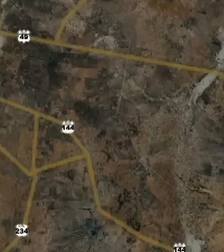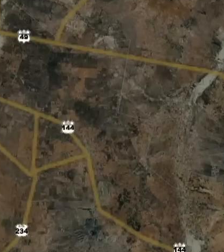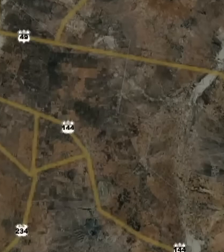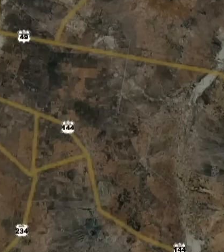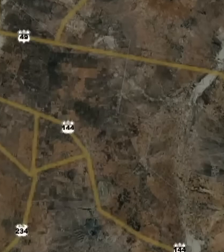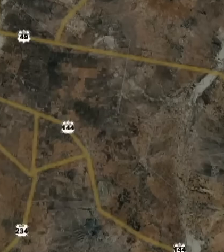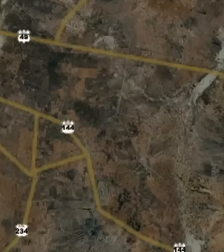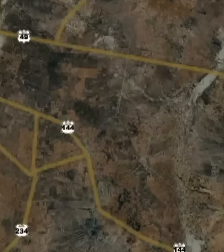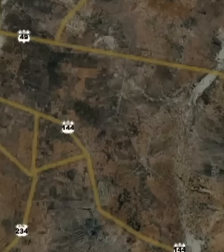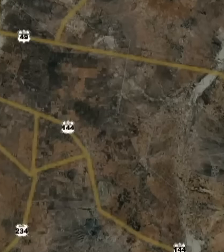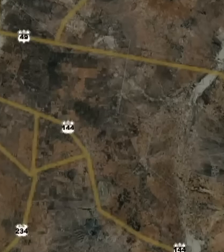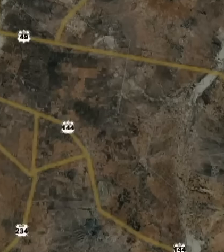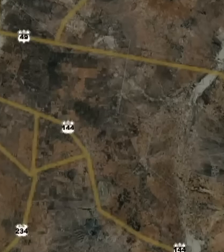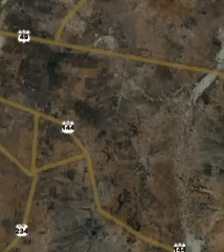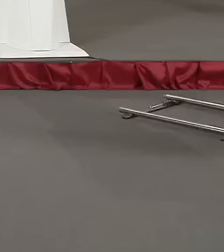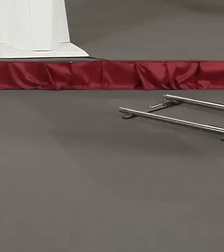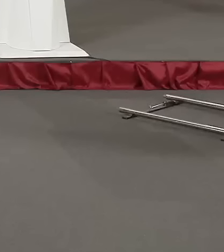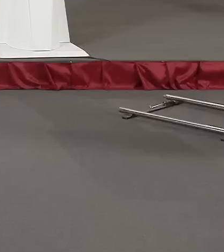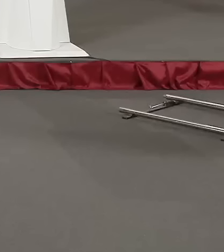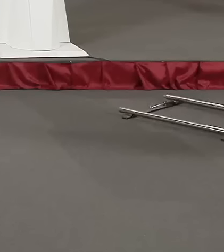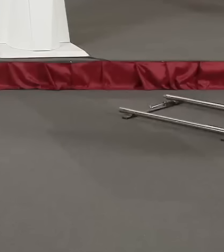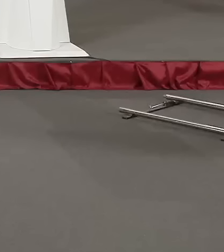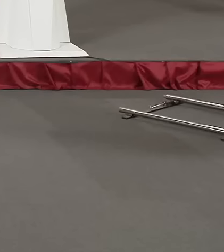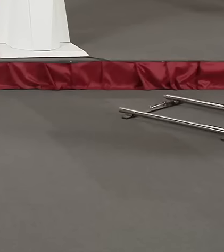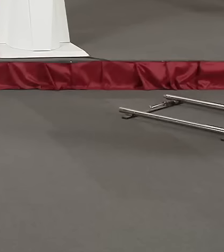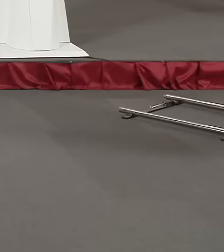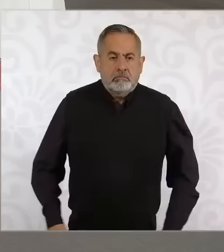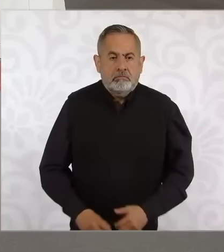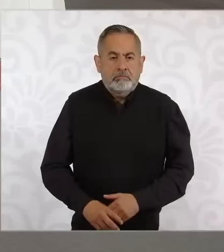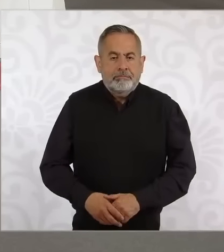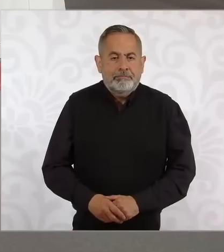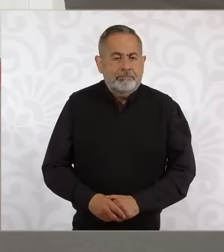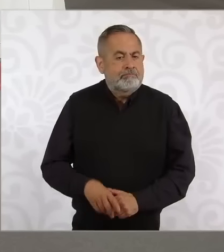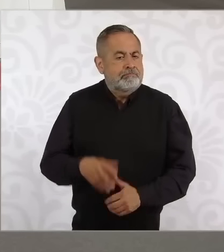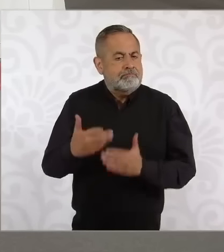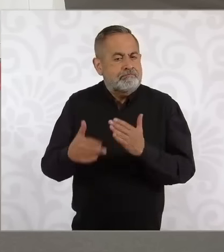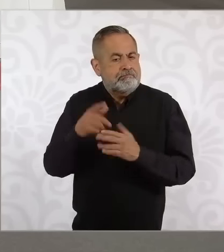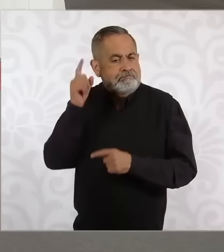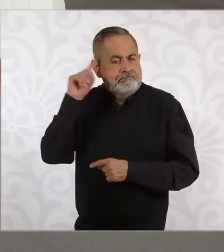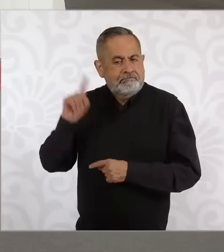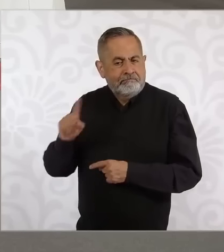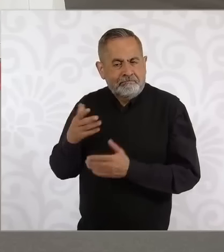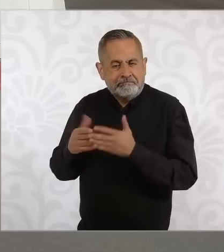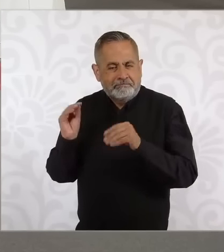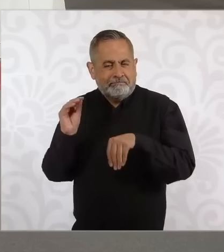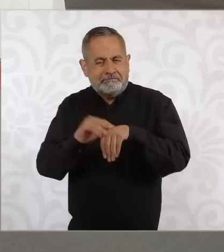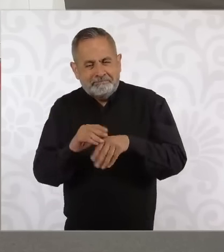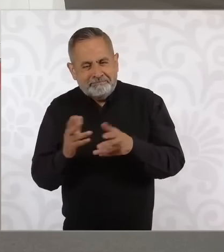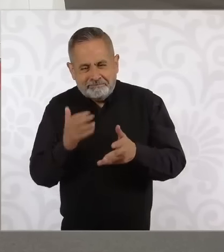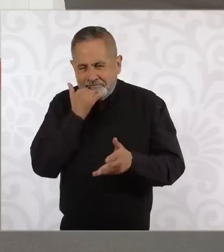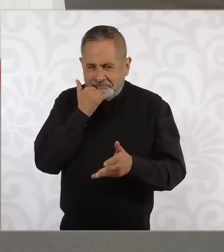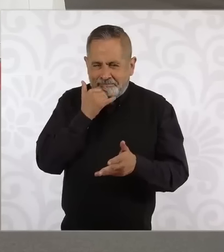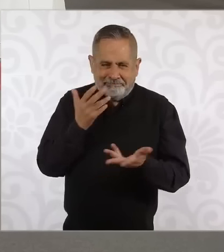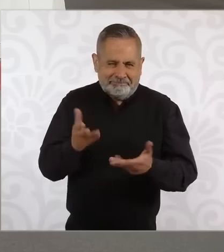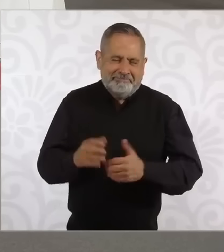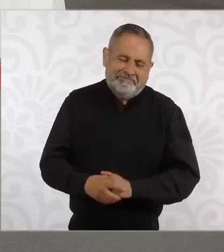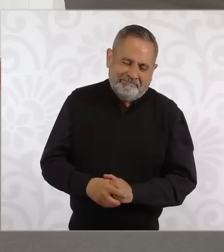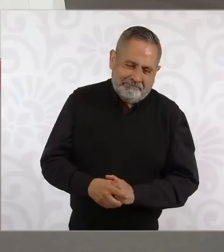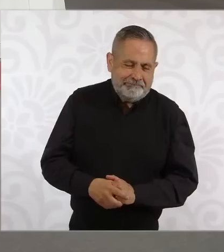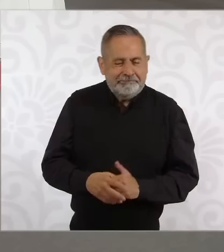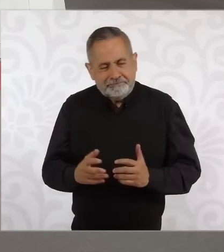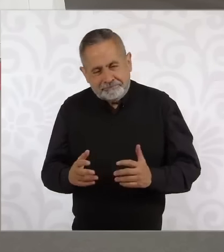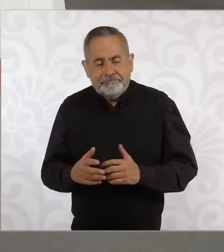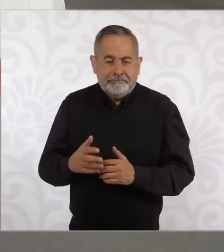2026. Zacatecas te faltó poner que Zacatecas me faltó. Sí. La siguiente. Y finalmente,